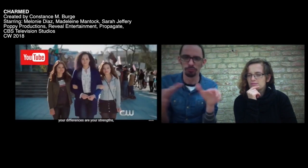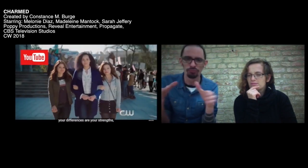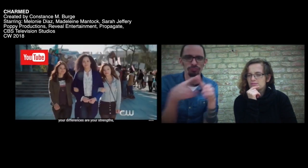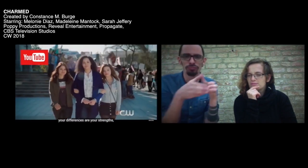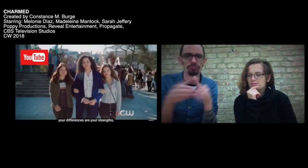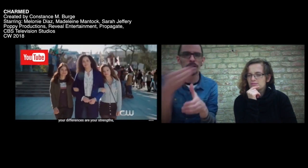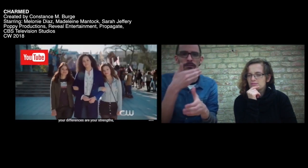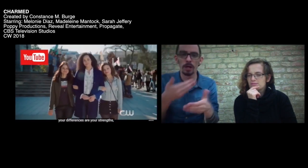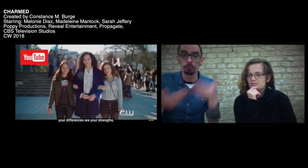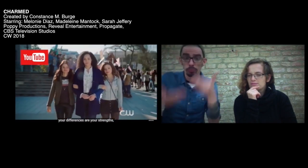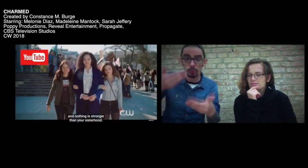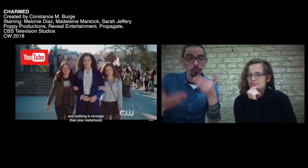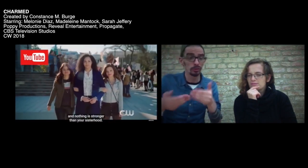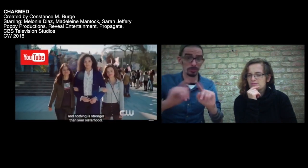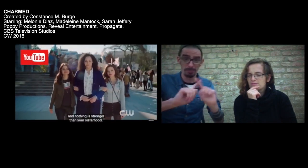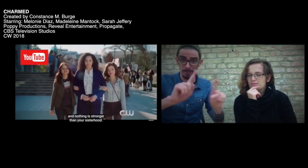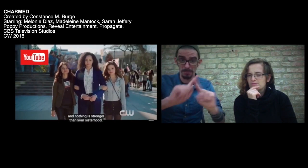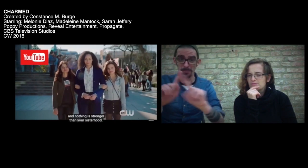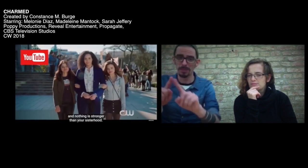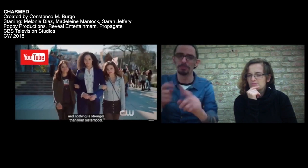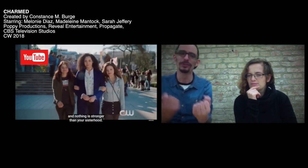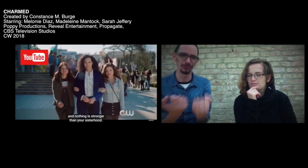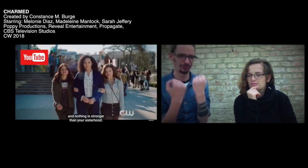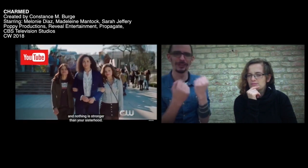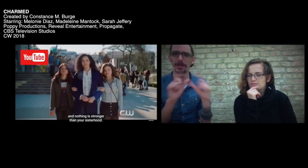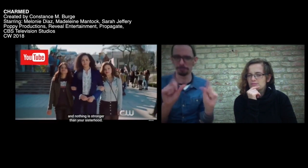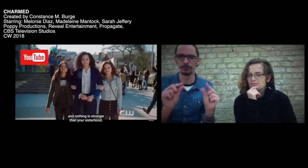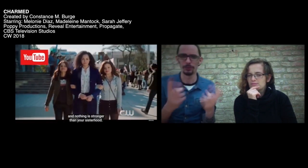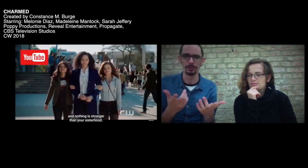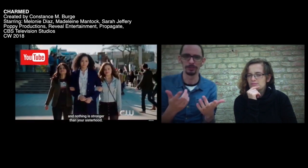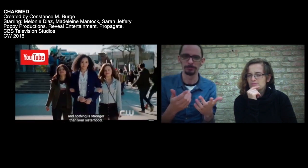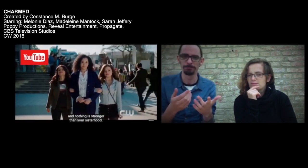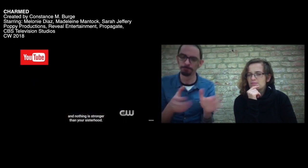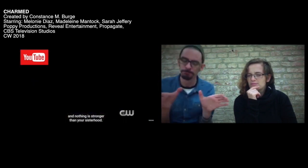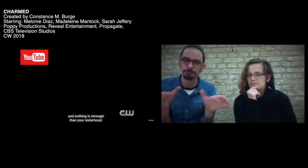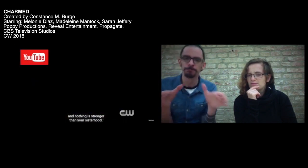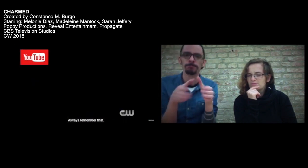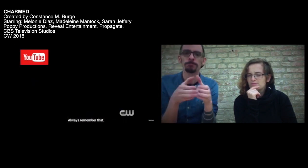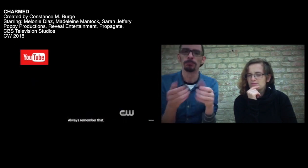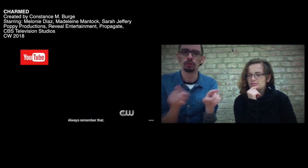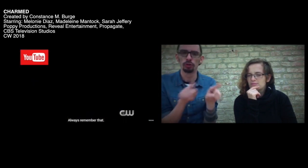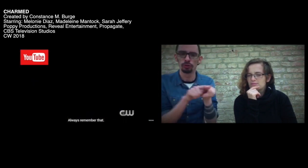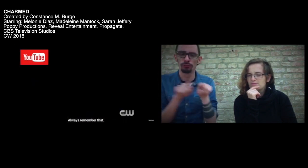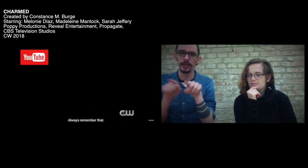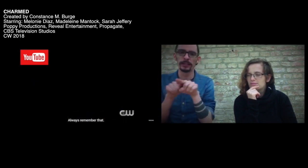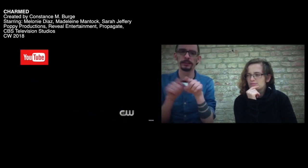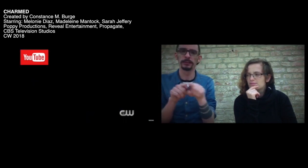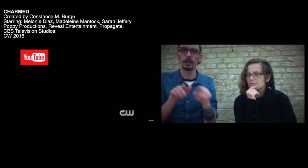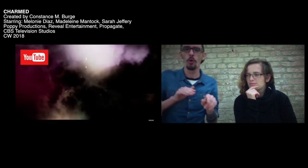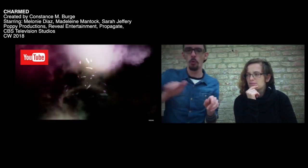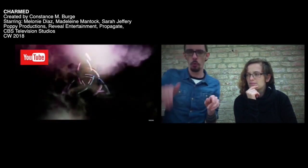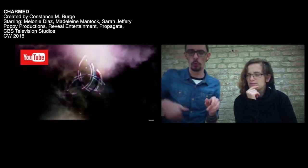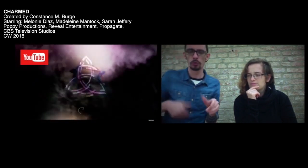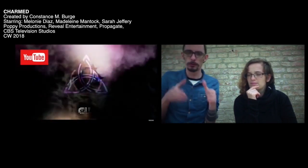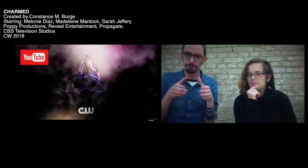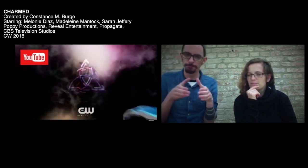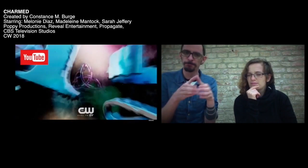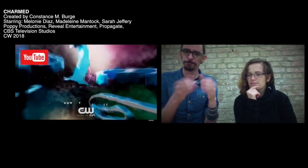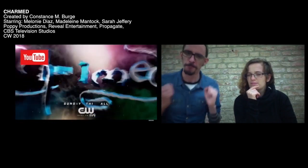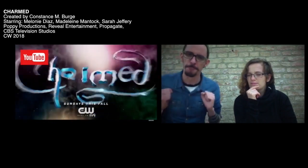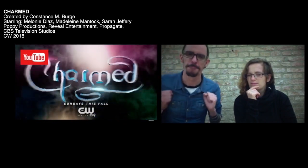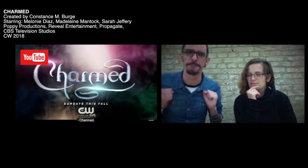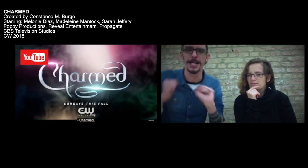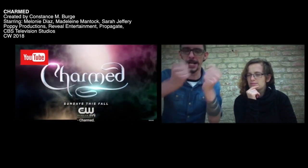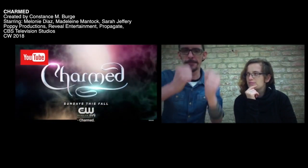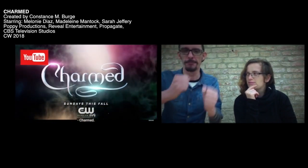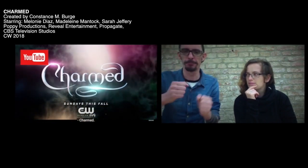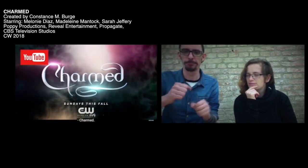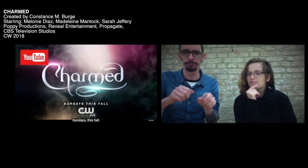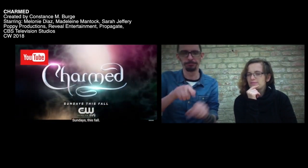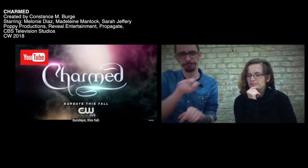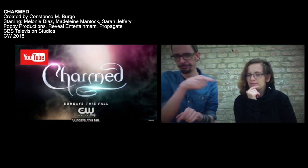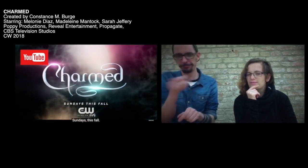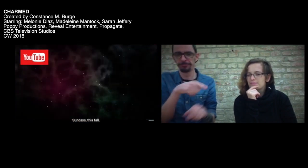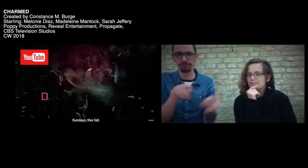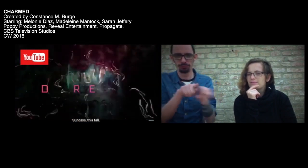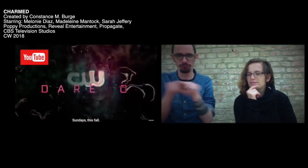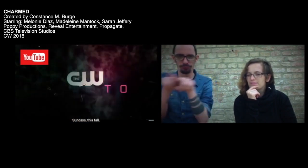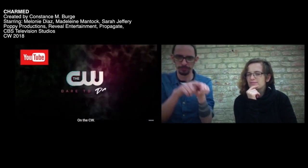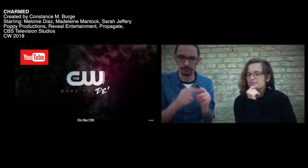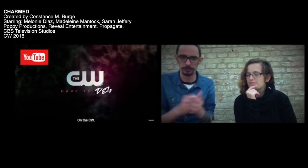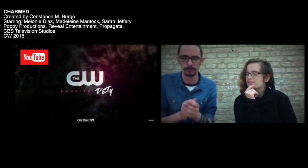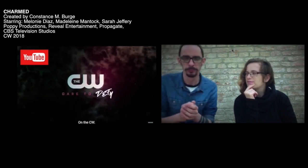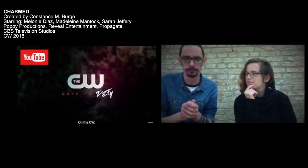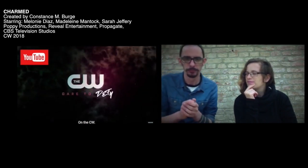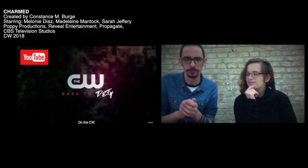[Ihr seid besser zusammen, eure Unterschiede sind eure Stärken und nichts ist stärker wie eure Schwesternschaft.]